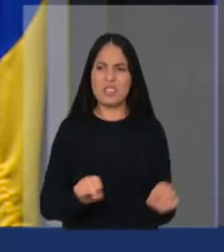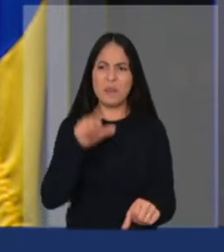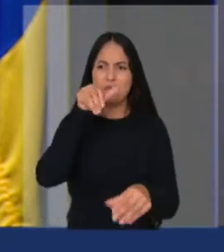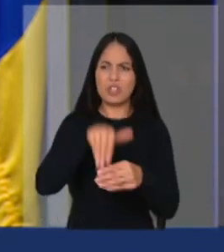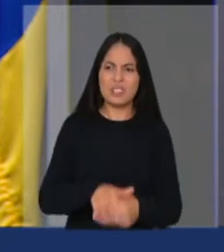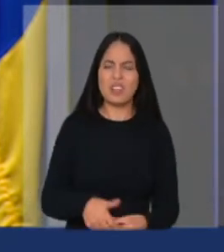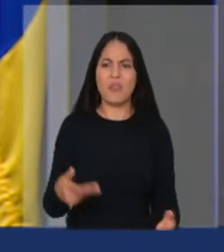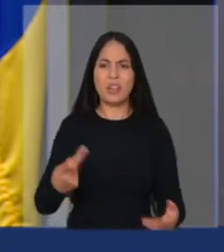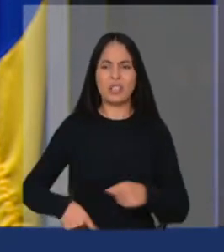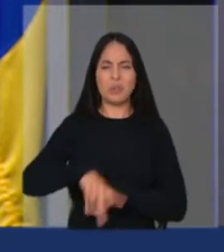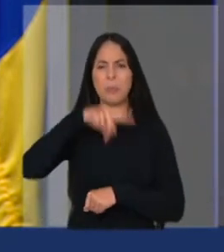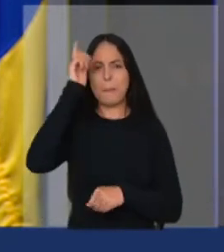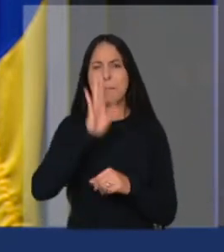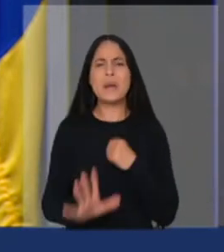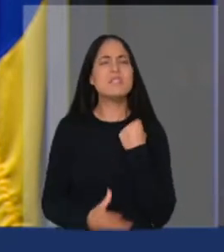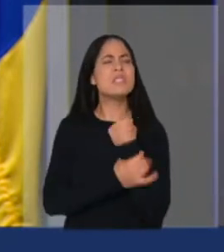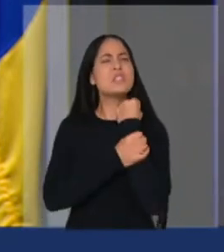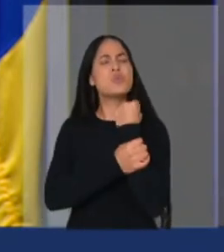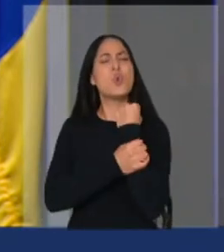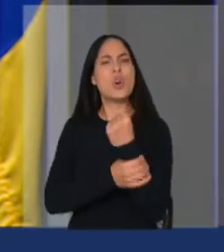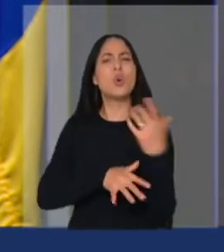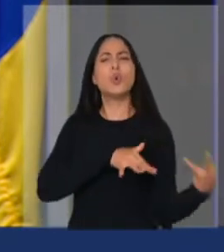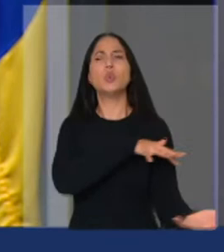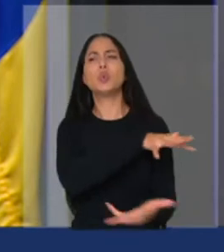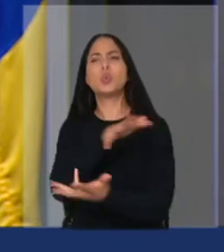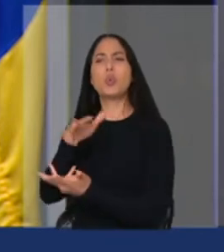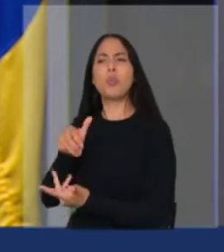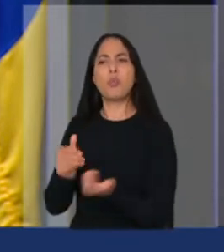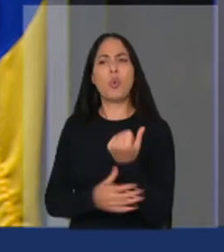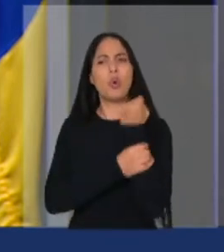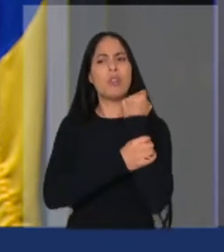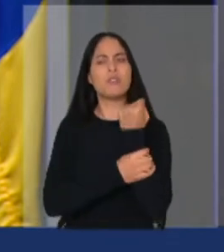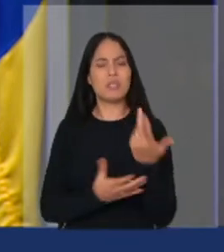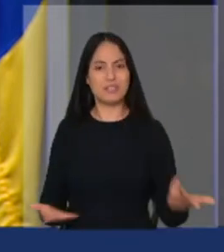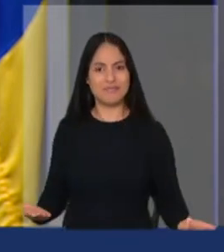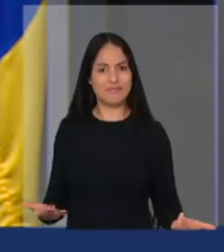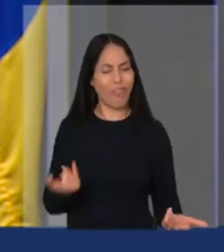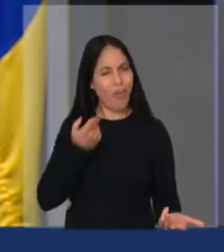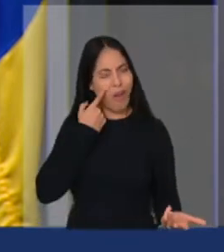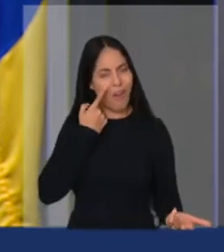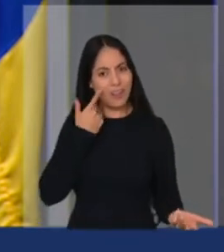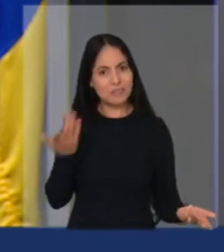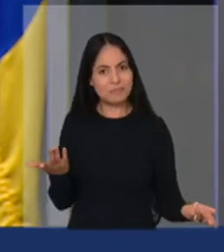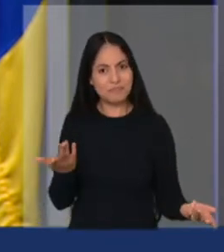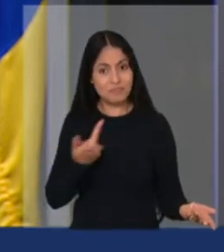REPÚBLICA. PORTANTO, QUERO PRESTAR AQUI MINHA SOLIDARIEDADE AO MINISTRO BARROSO, QUE NÃO PRECISA COM CERTEZA DA MINHA SOLIDARIEDADE PORQUE DEVE TER A CONSCIÊNCIA